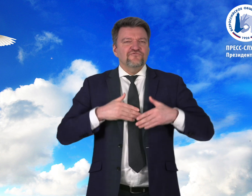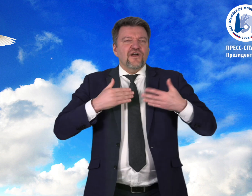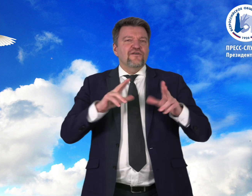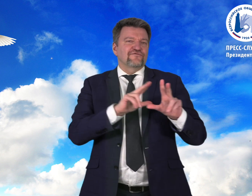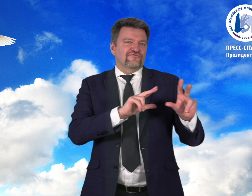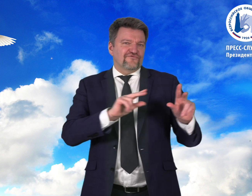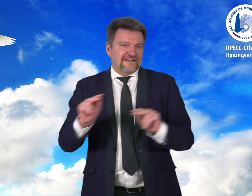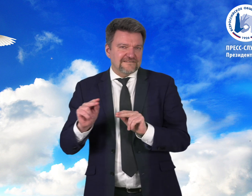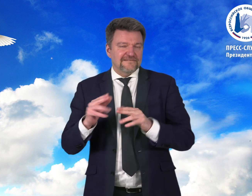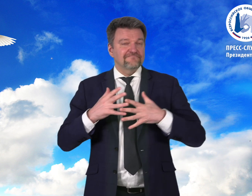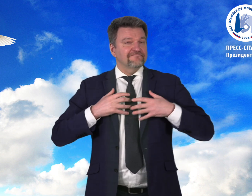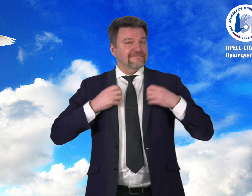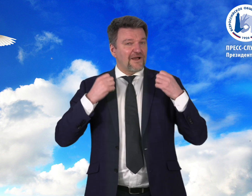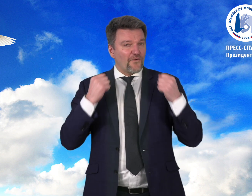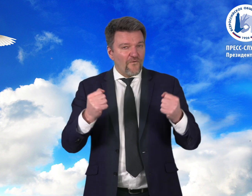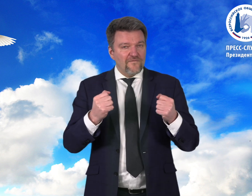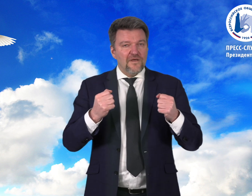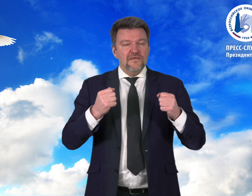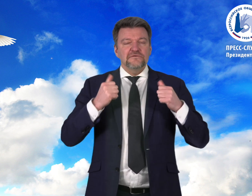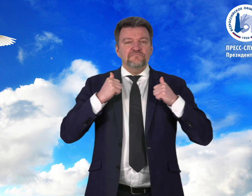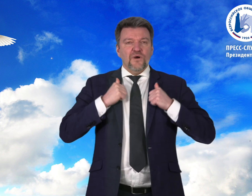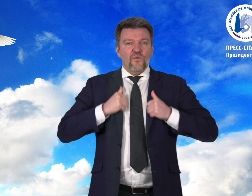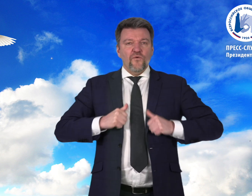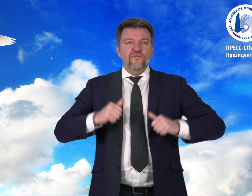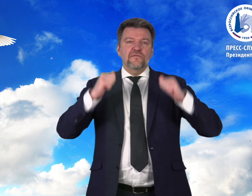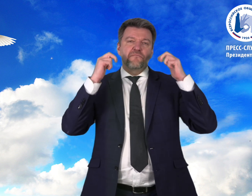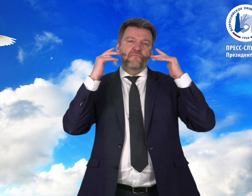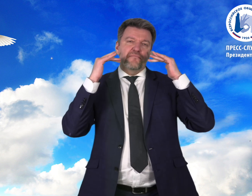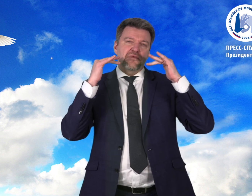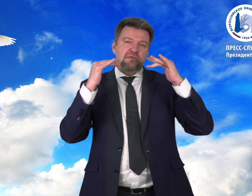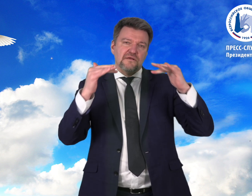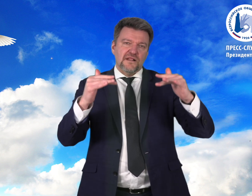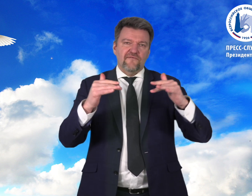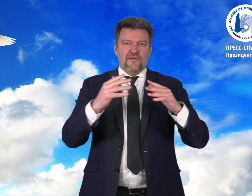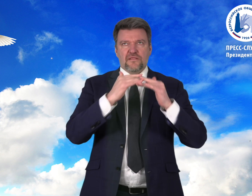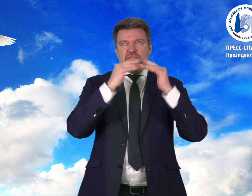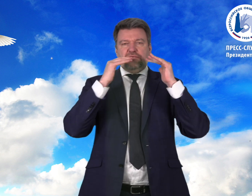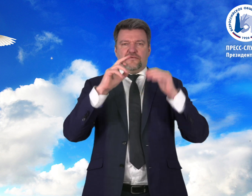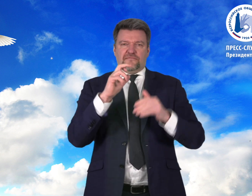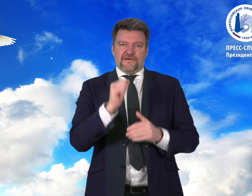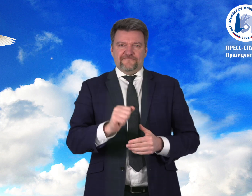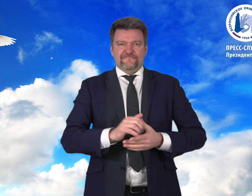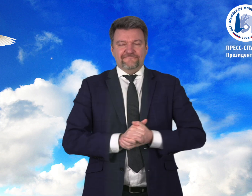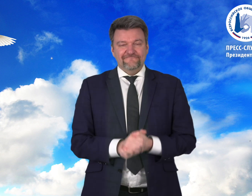желаю счастья, здоровья и мирного неба!